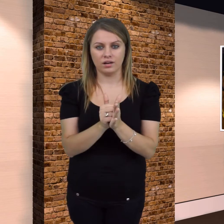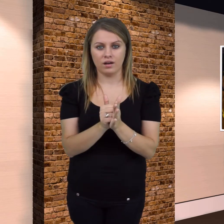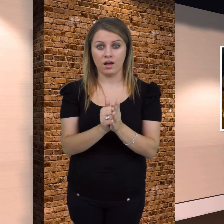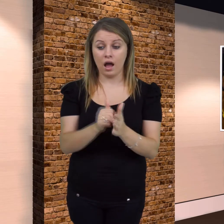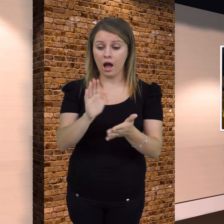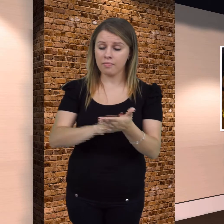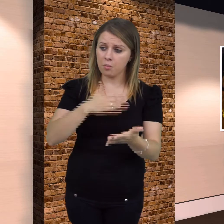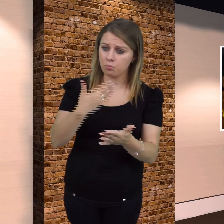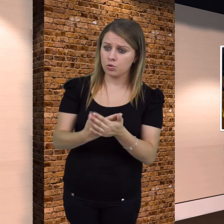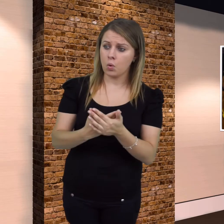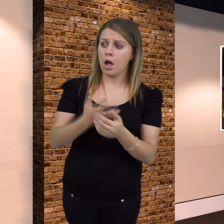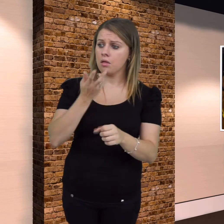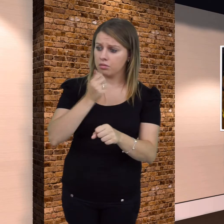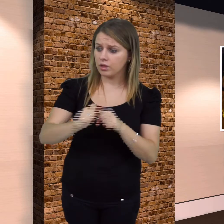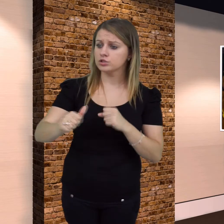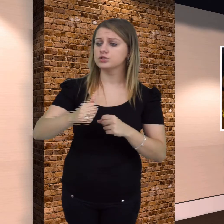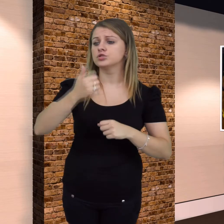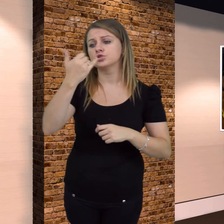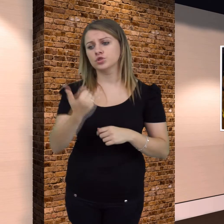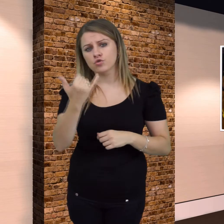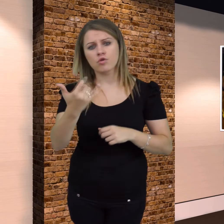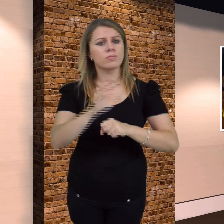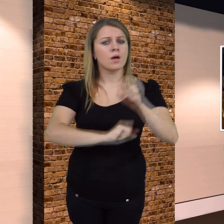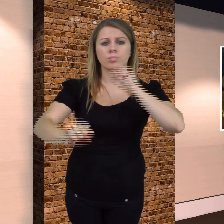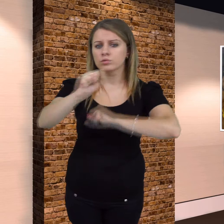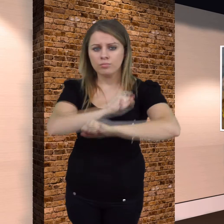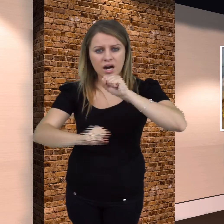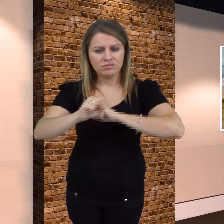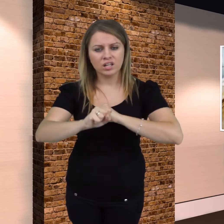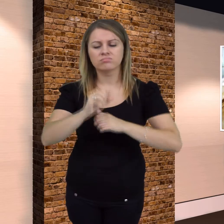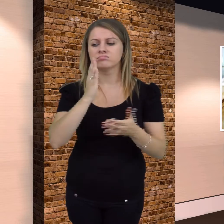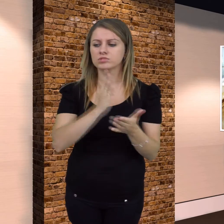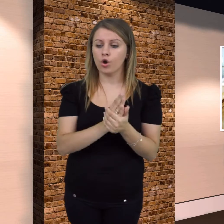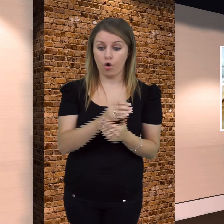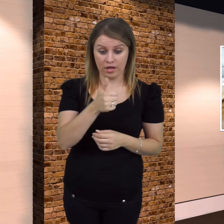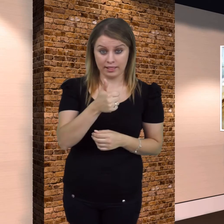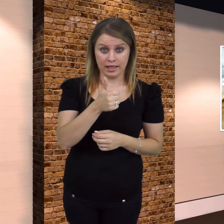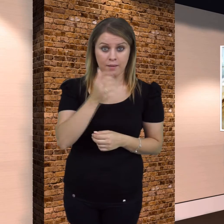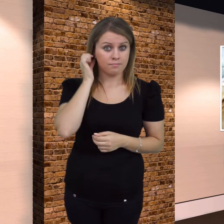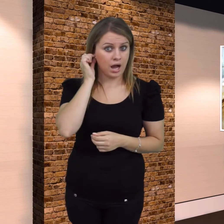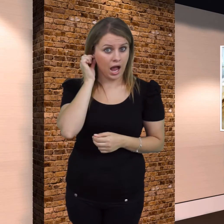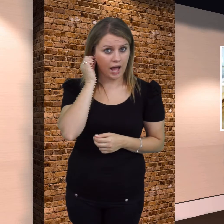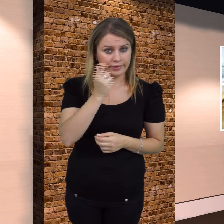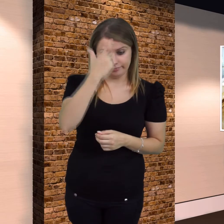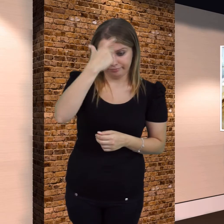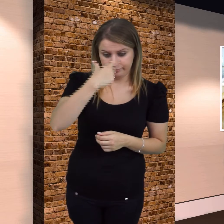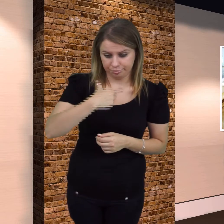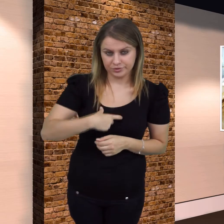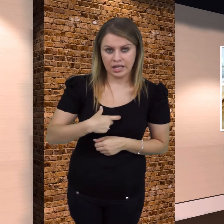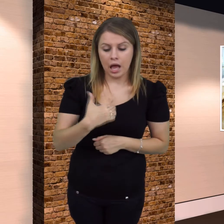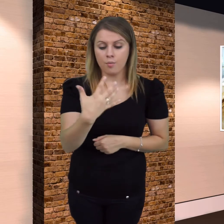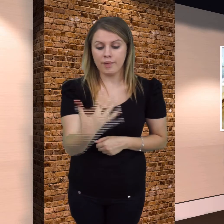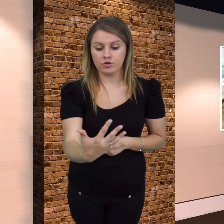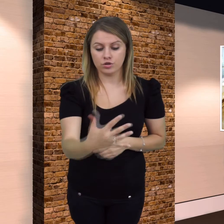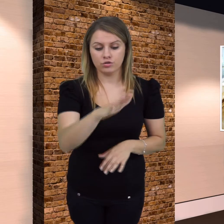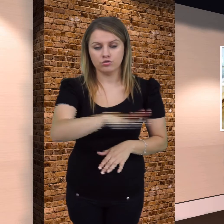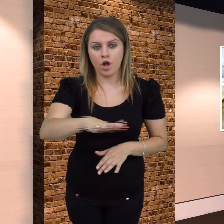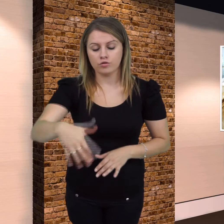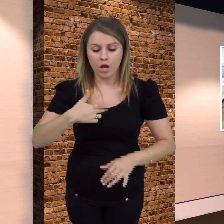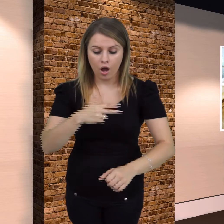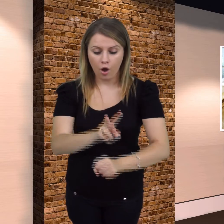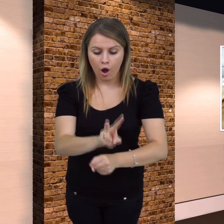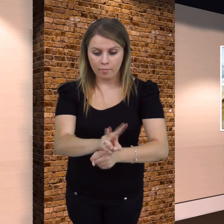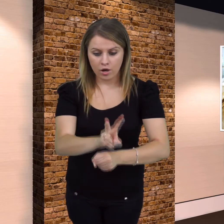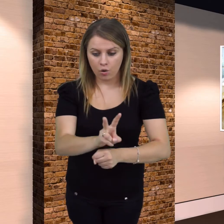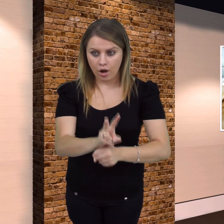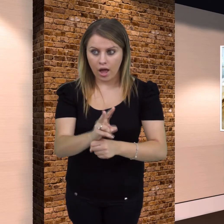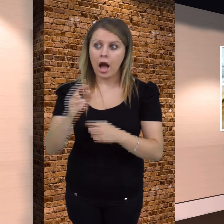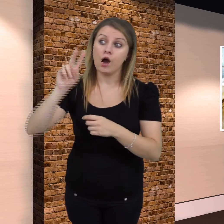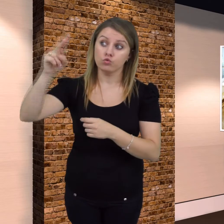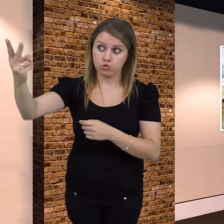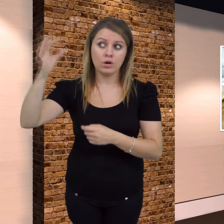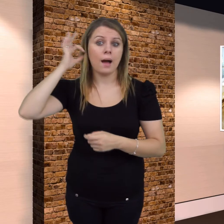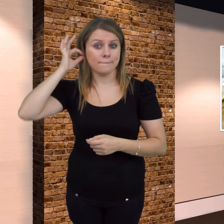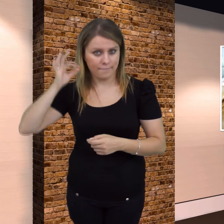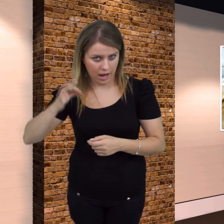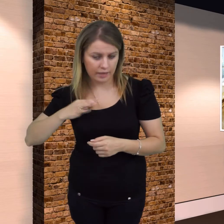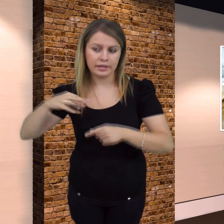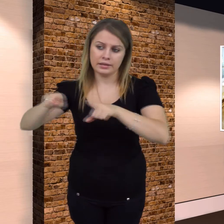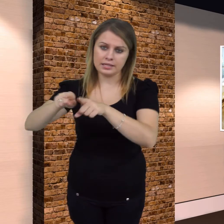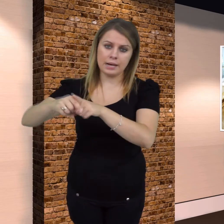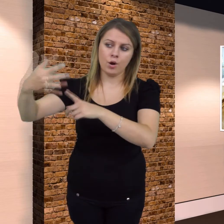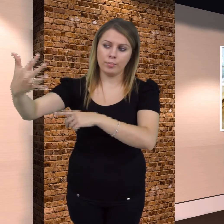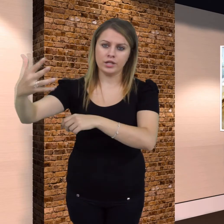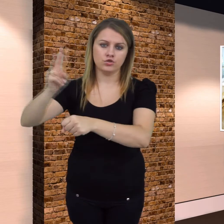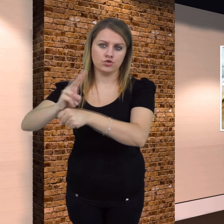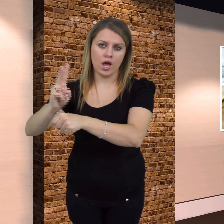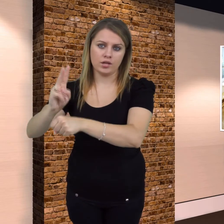Jeżeli jednak w grupie jest dziecko niepełnosprawne jedna pani może opiekować się 5 dzieci. I tak samo każda inna pani.